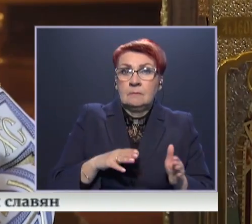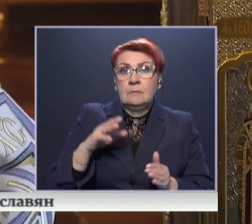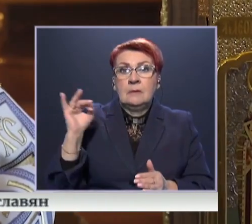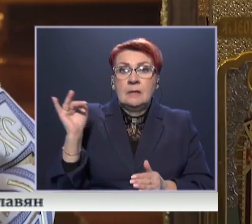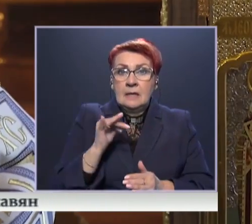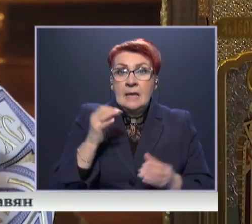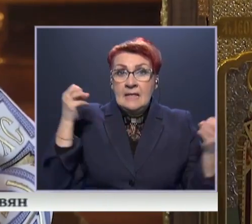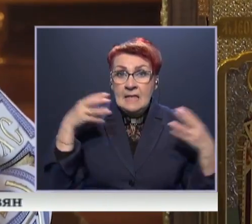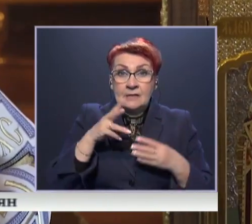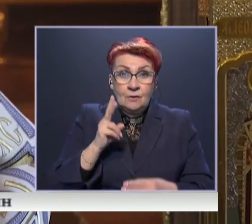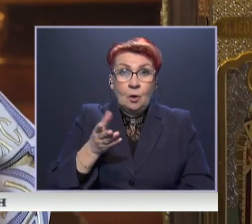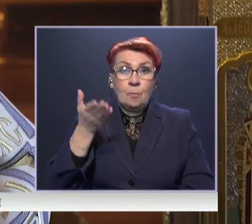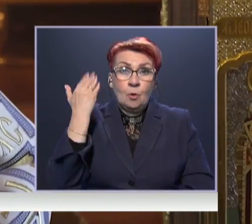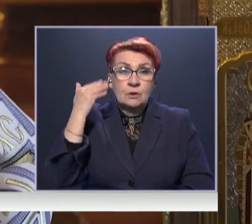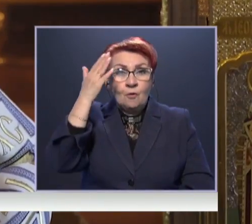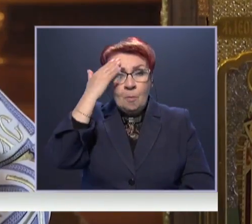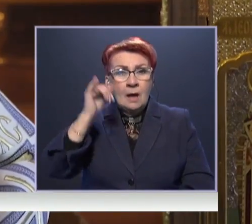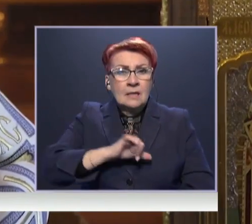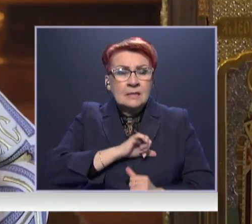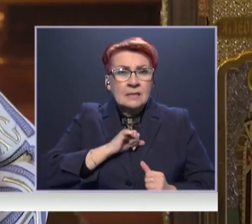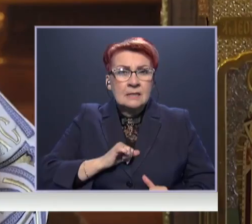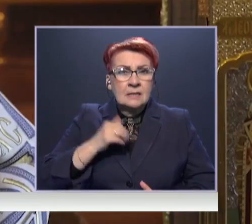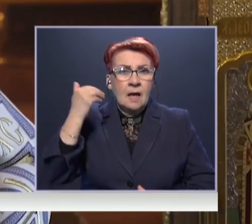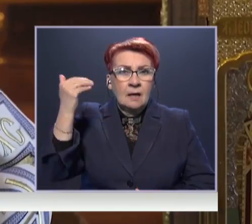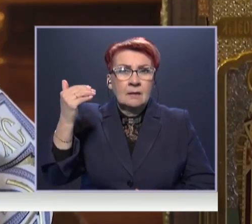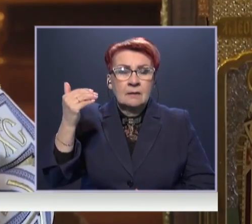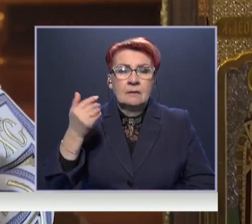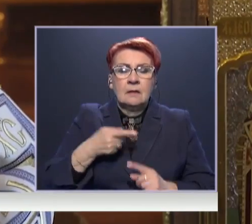общему прошлому в умах и сердцах питается антихристианскими